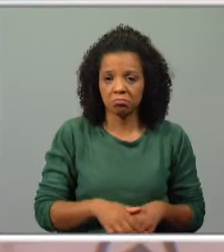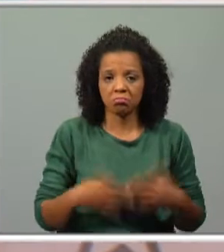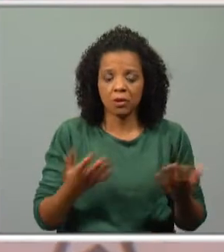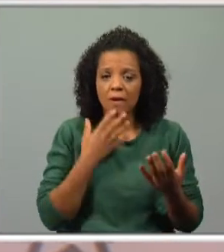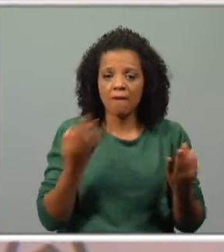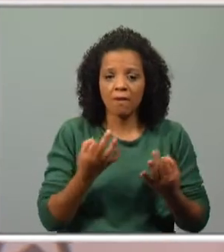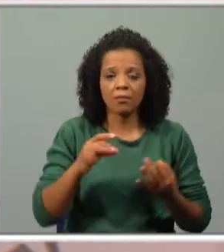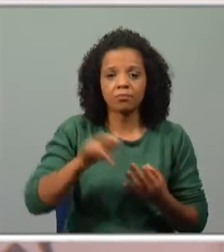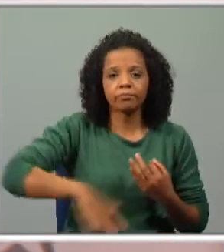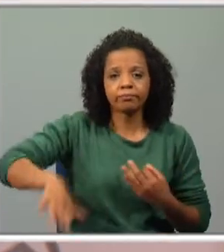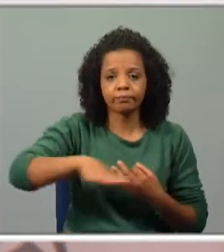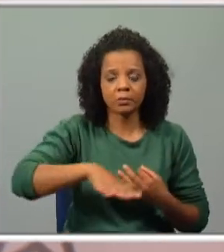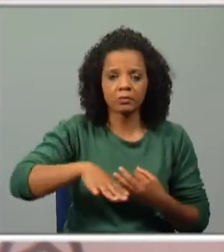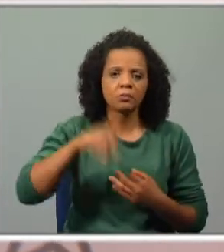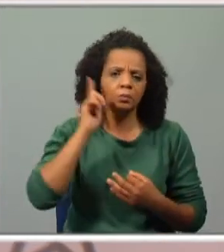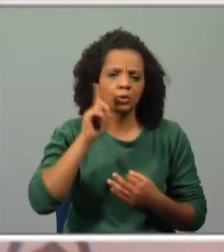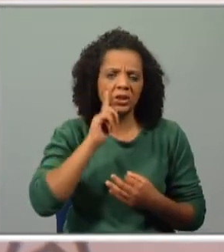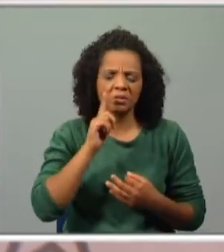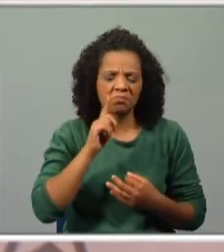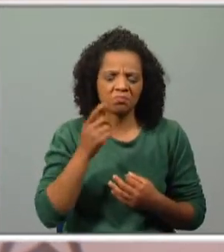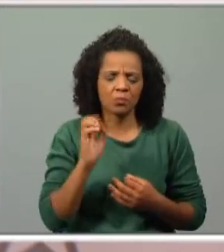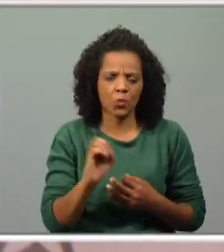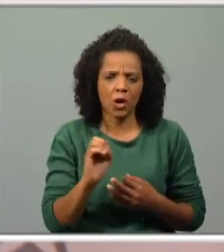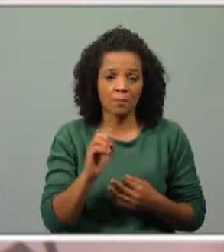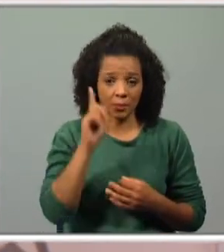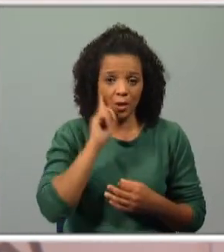de toda a localização espacial interessa pouco e um poeta que queira escrever 在所有空間位置問題中小和一個想寫作的詩人